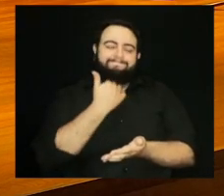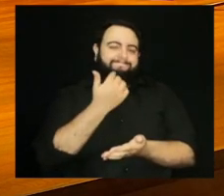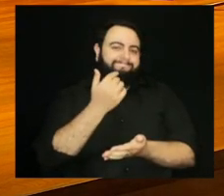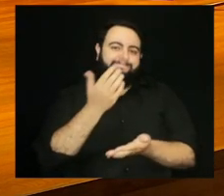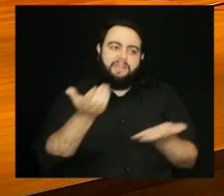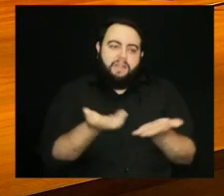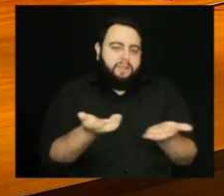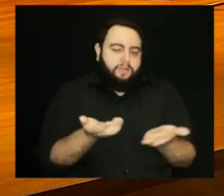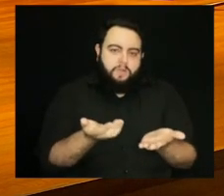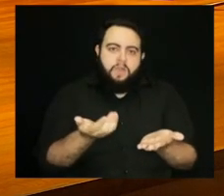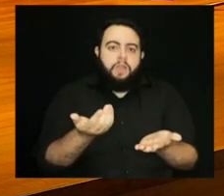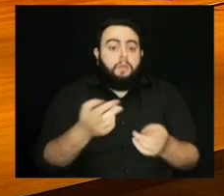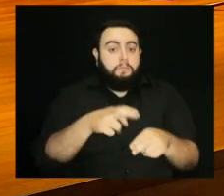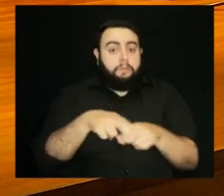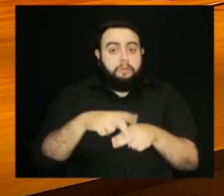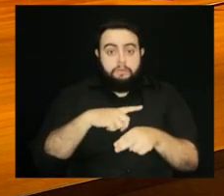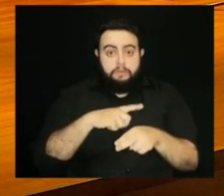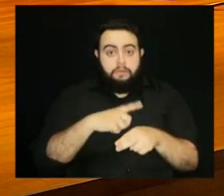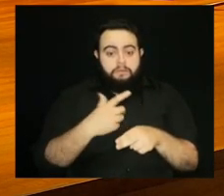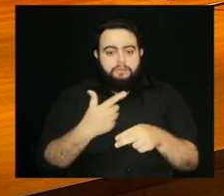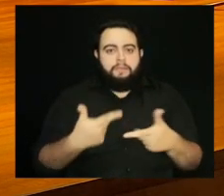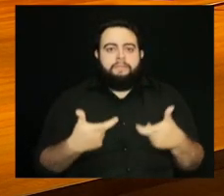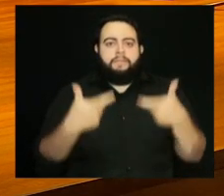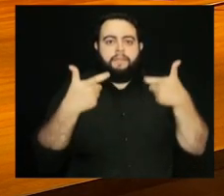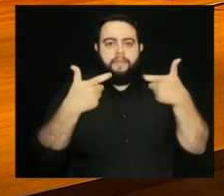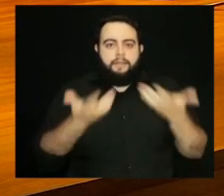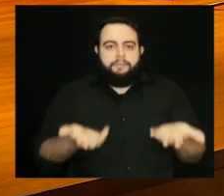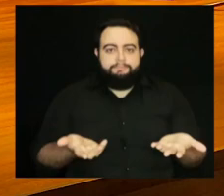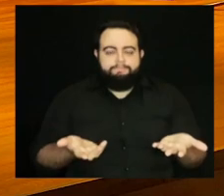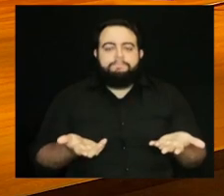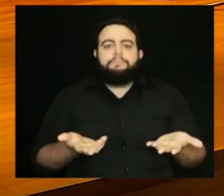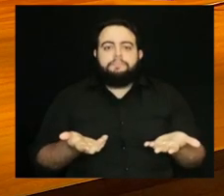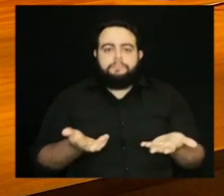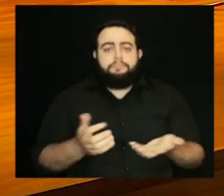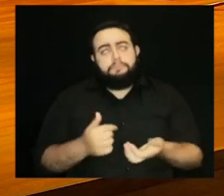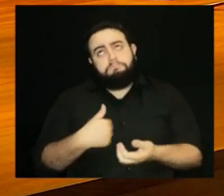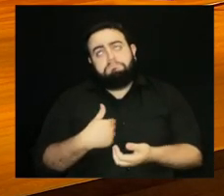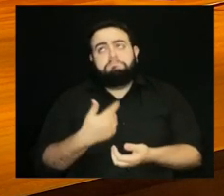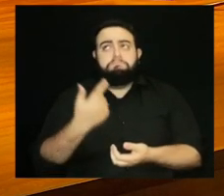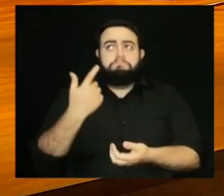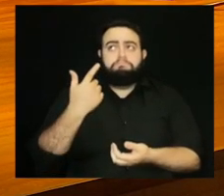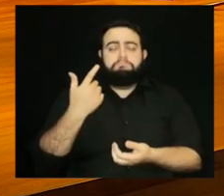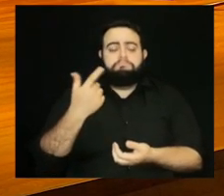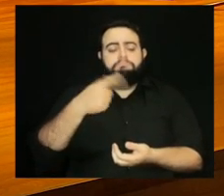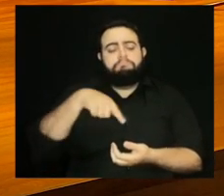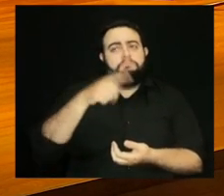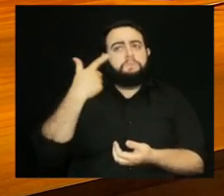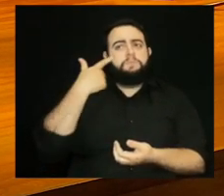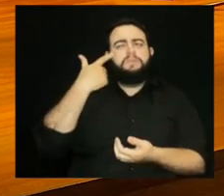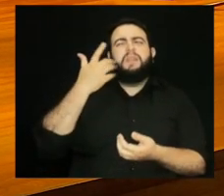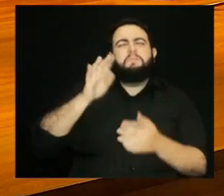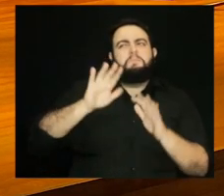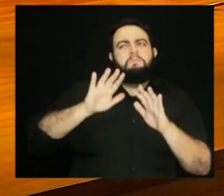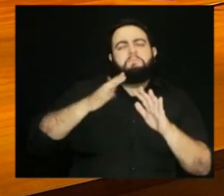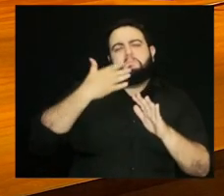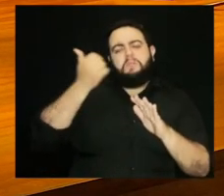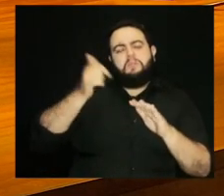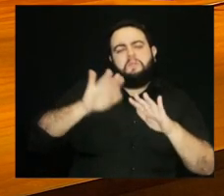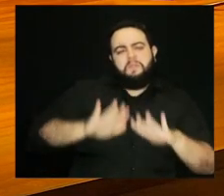porque tá tendo uma guerra lá, então melhor não, fica aí. E junto veio